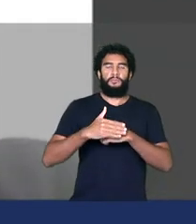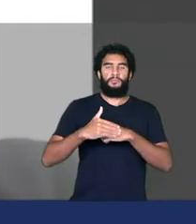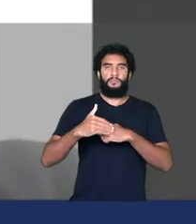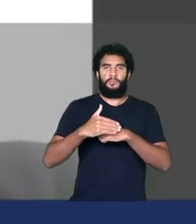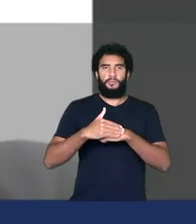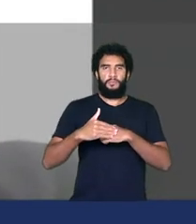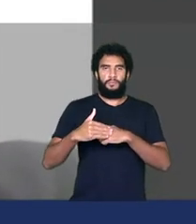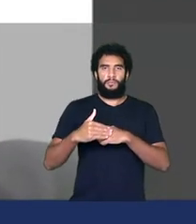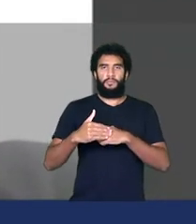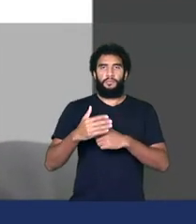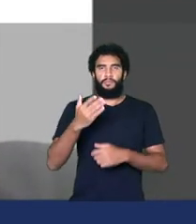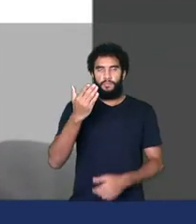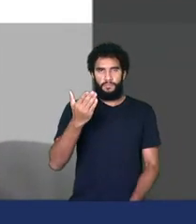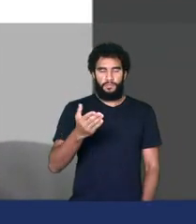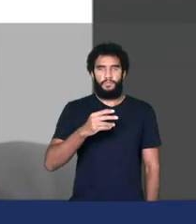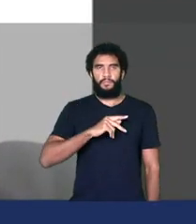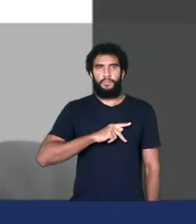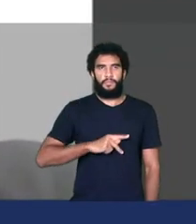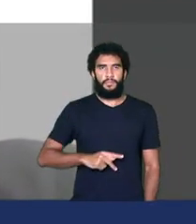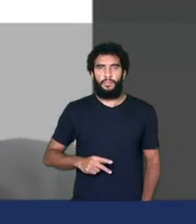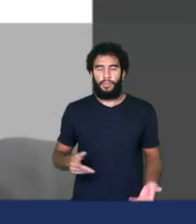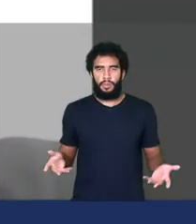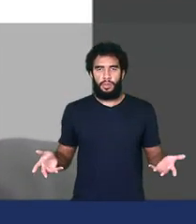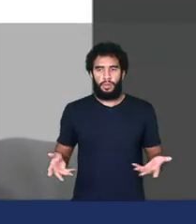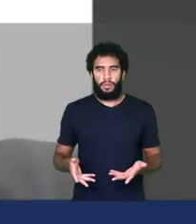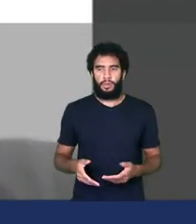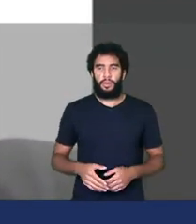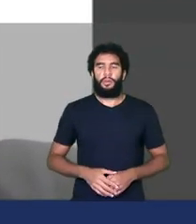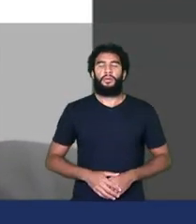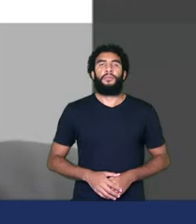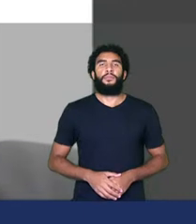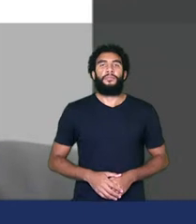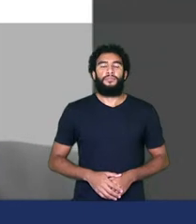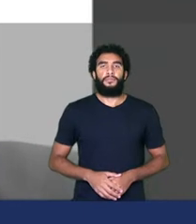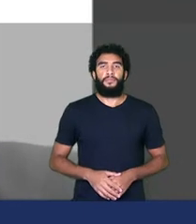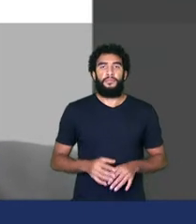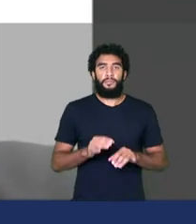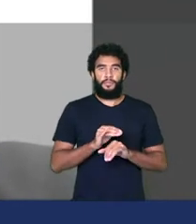CÉLIO MOURA, QUERIA SAUDAR COM MUITO CARINHO ESTA PRESIDÊNCIA NESTE MOMENTO E